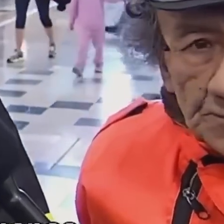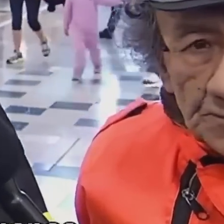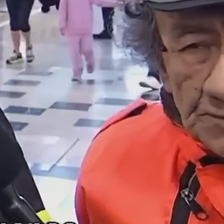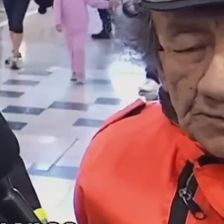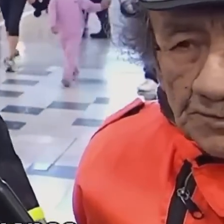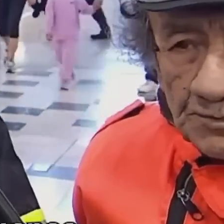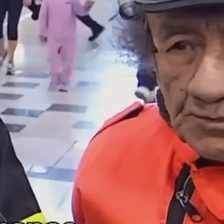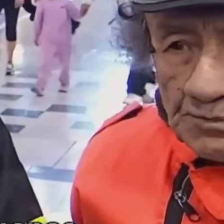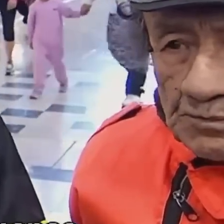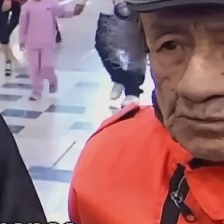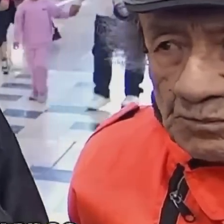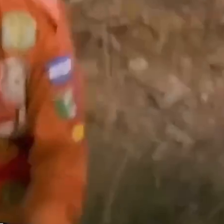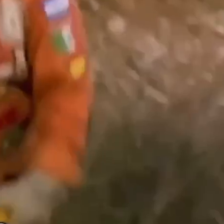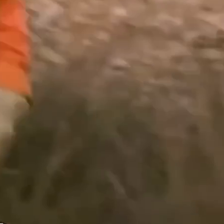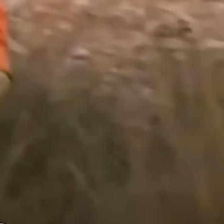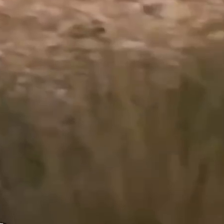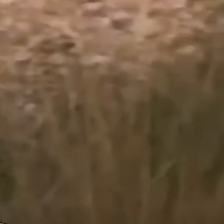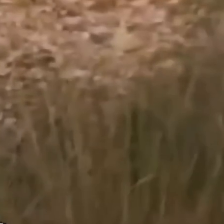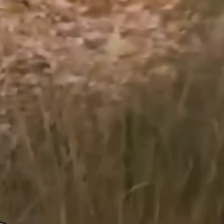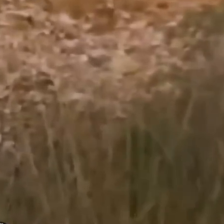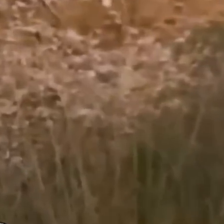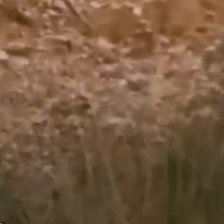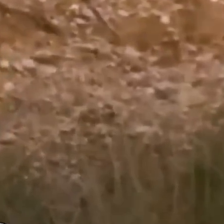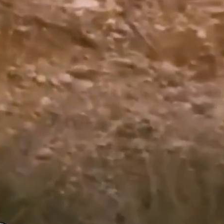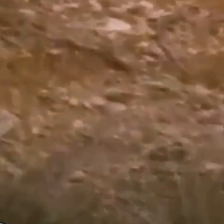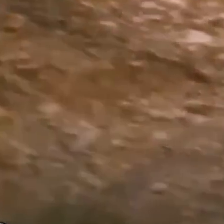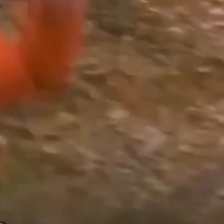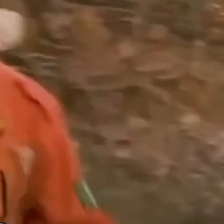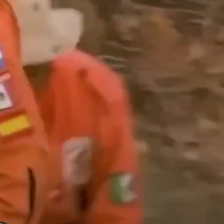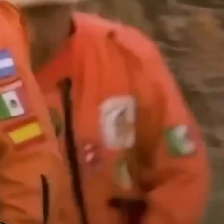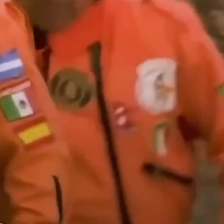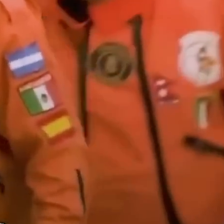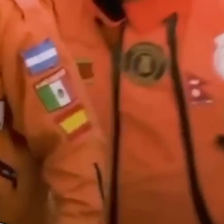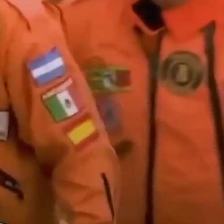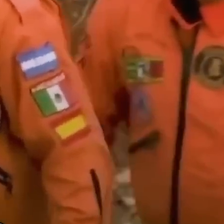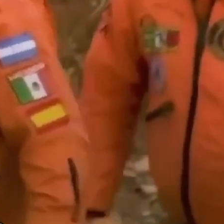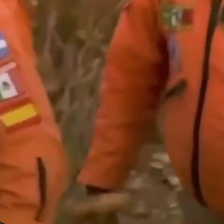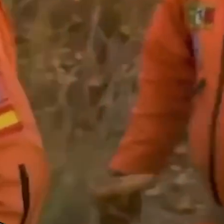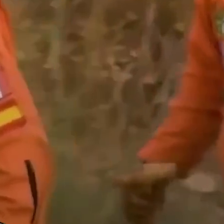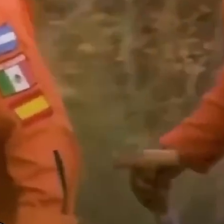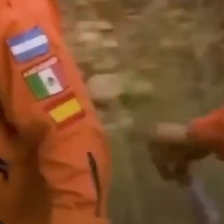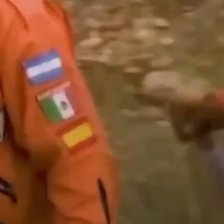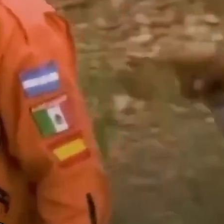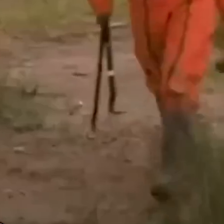a ayudar a nuestros hermanos de la nacionalidad que sean y en dond entr en este caso nos sentimos